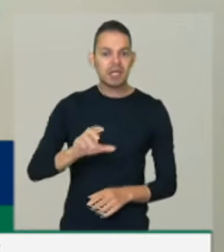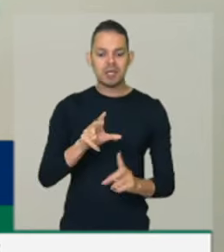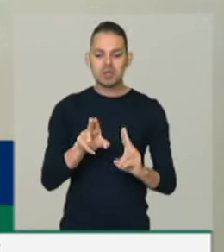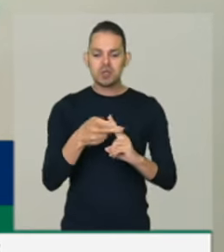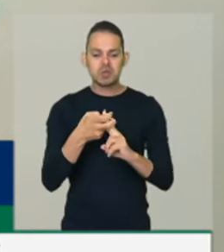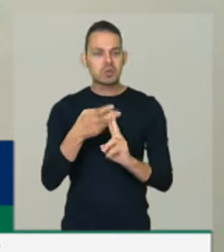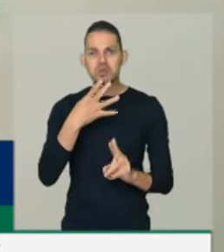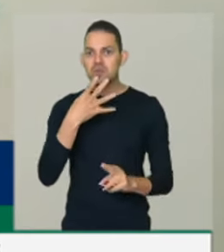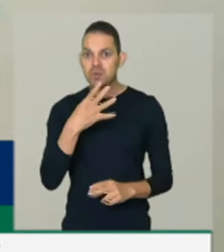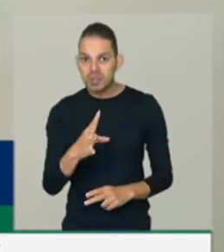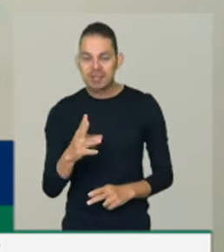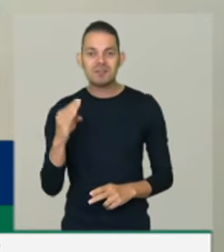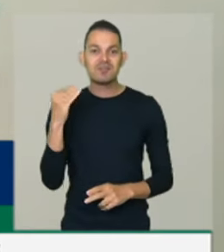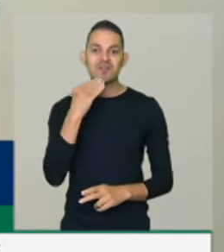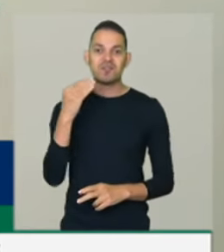TINHA EXPERIÊNCIA, QUE ERA A LOGÍSTICA, PORQUE FALTARAM